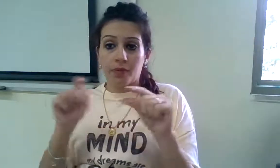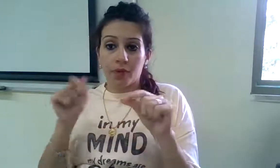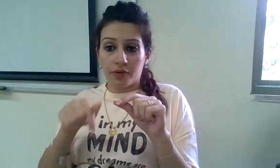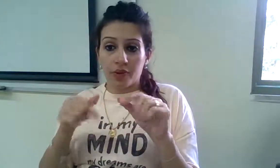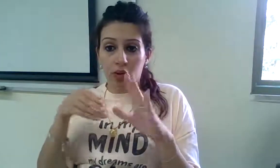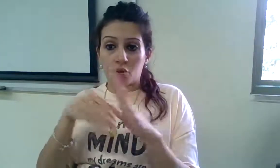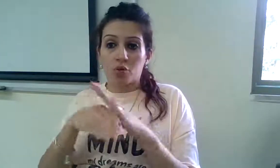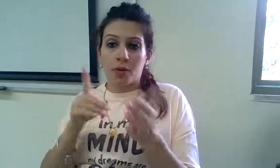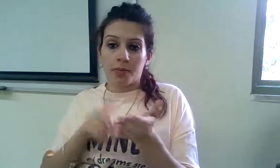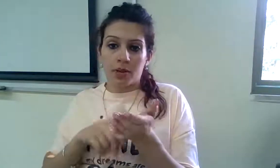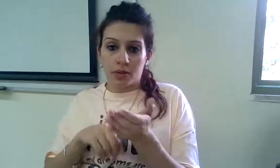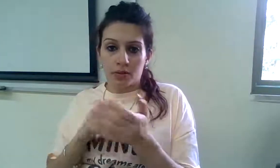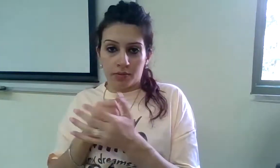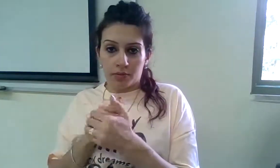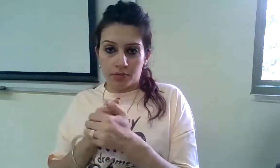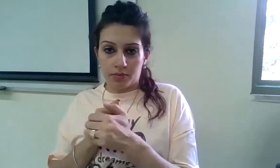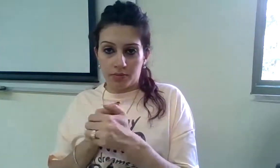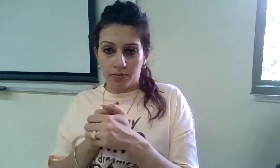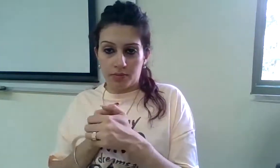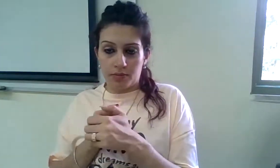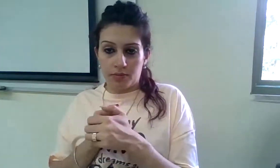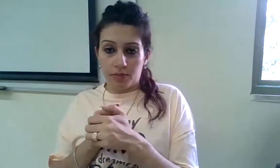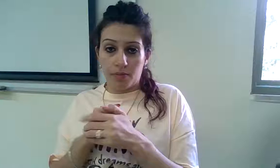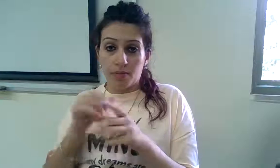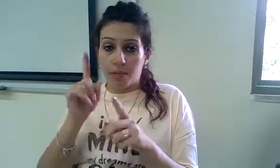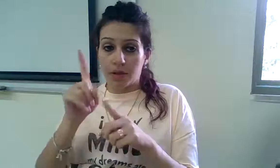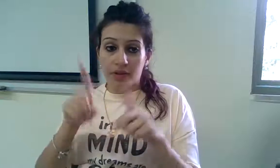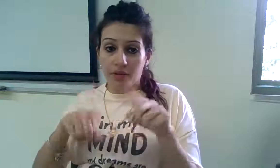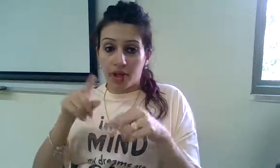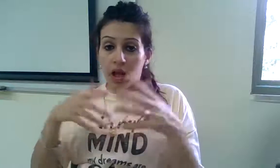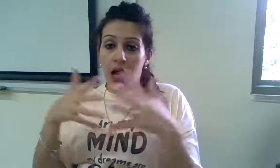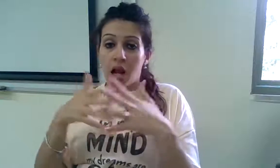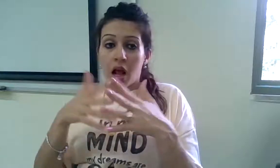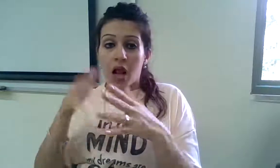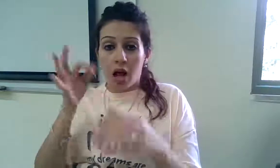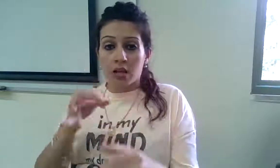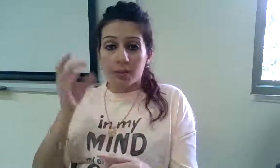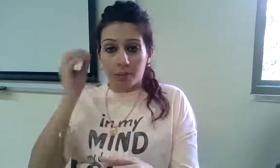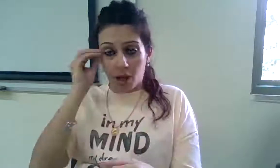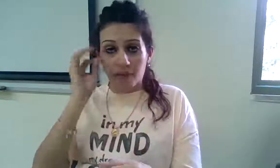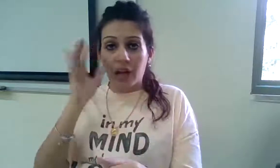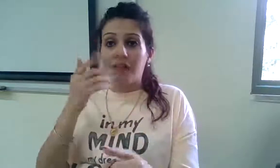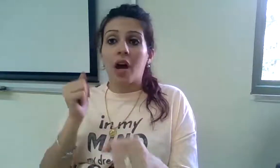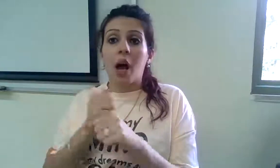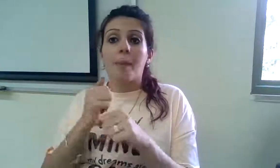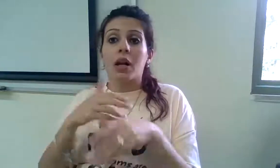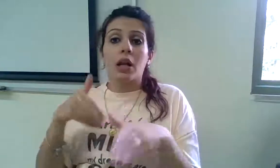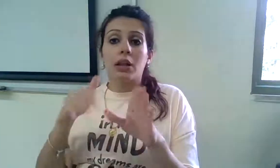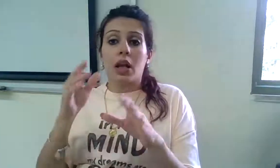في واجباتهم المدرسية وأيضا تطبيق ذلك في تعليمهم المنزلي